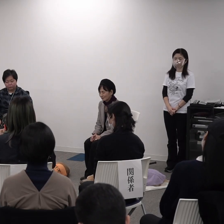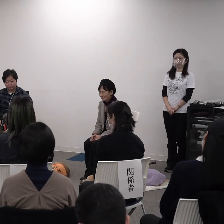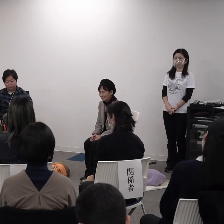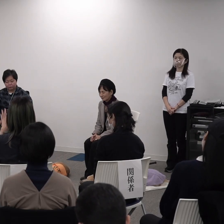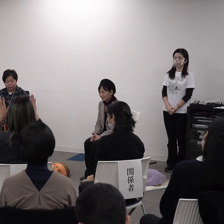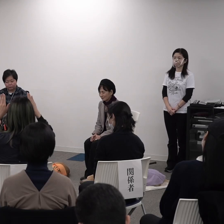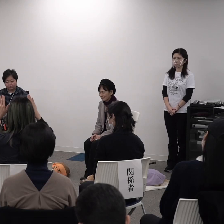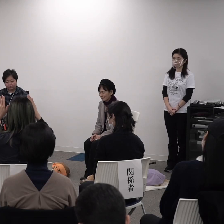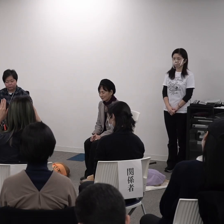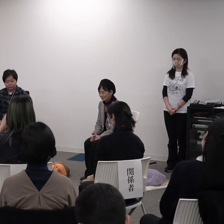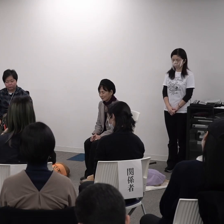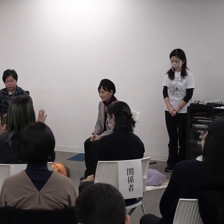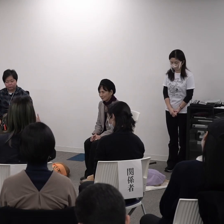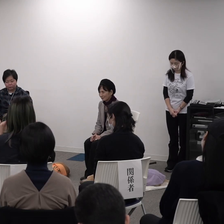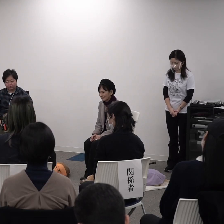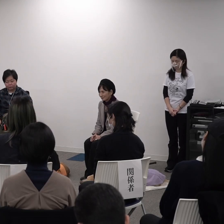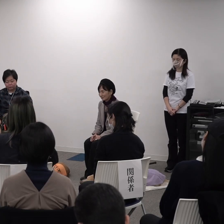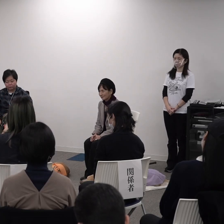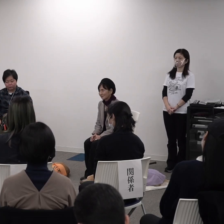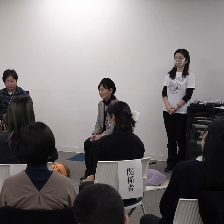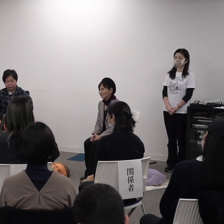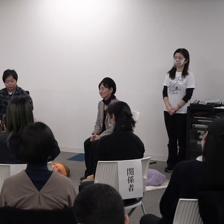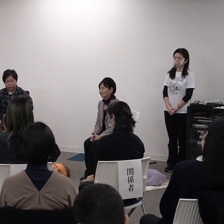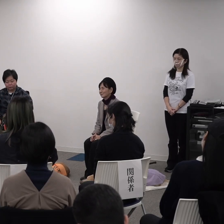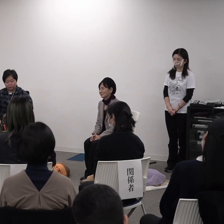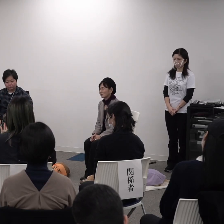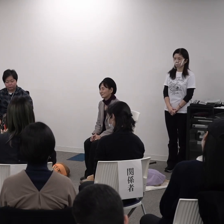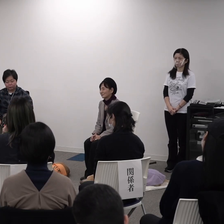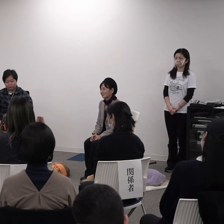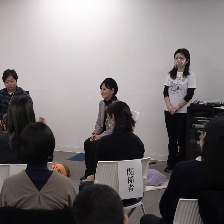多大なご協力をいただいて本日開催をしております